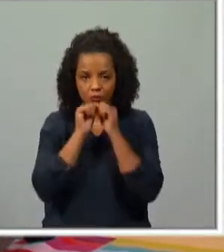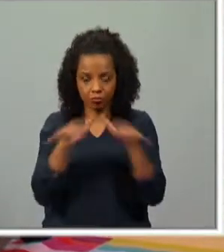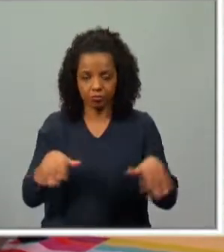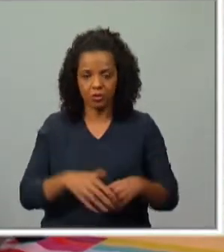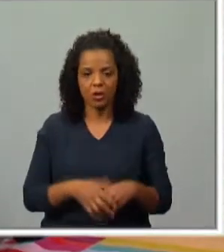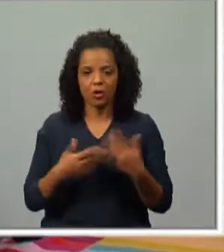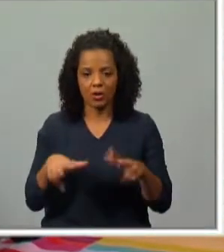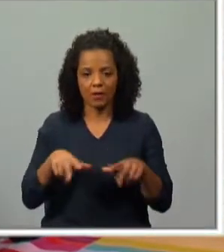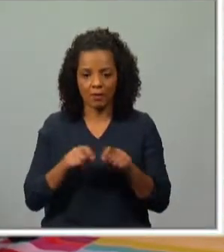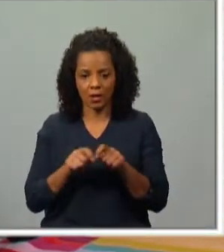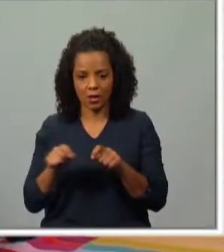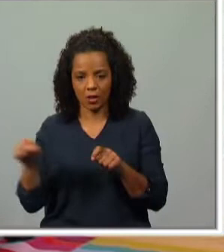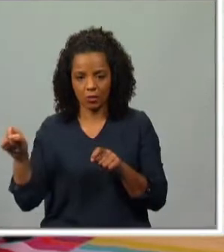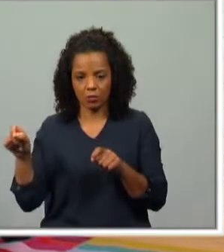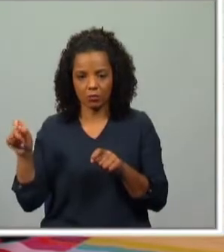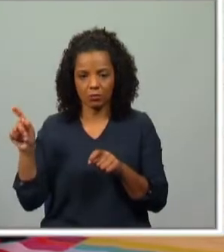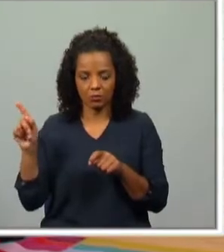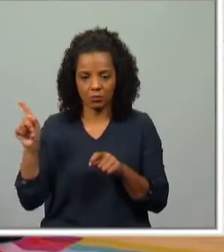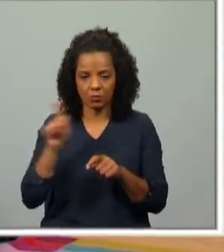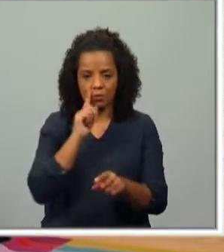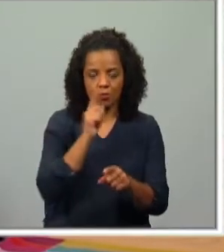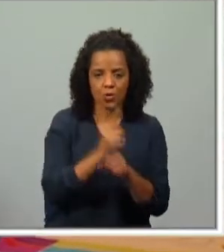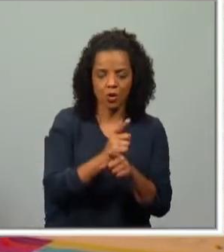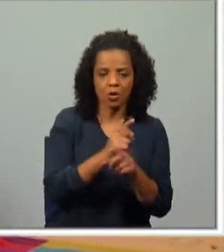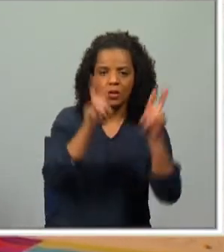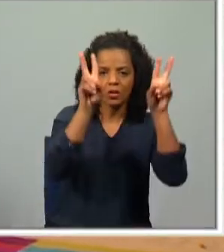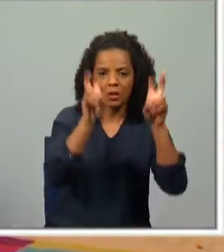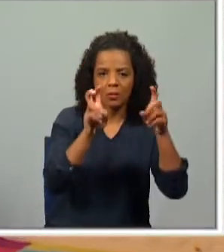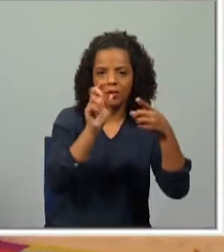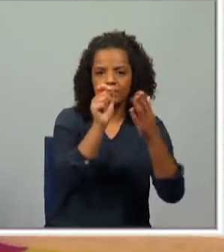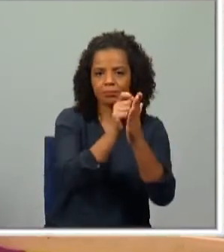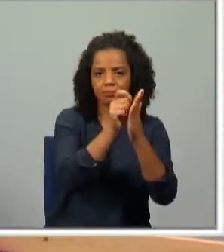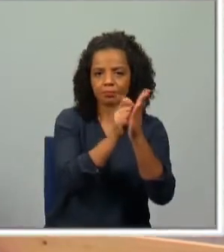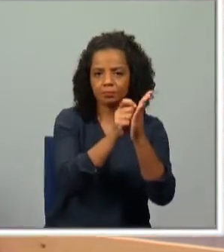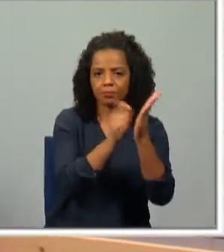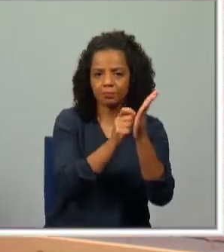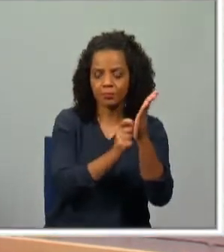ter aqui o vídeo a passar e temos os tópicos E à medida que for vendo o vídeo 在這裡播放視頻，我們有主題 當您觀看視頻時